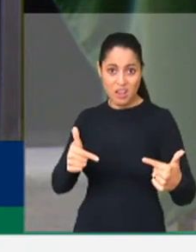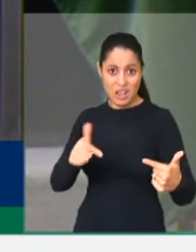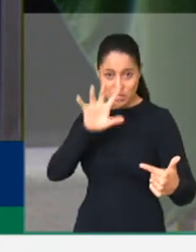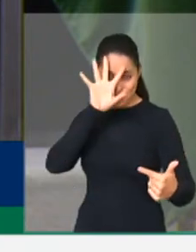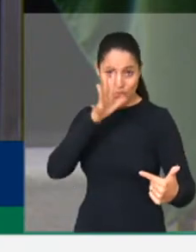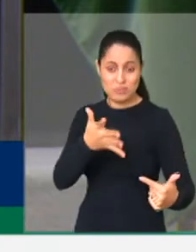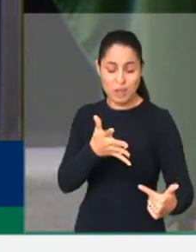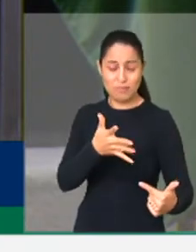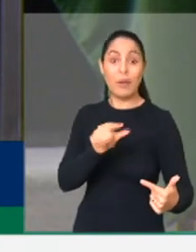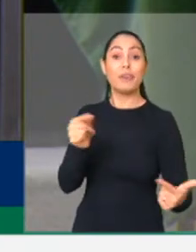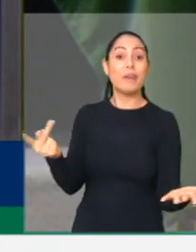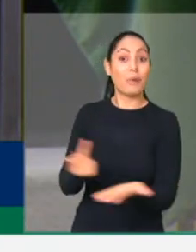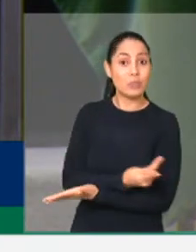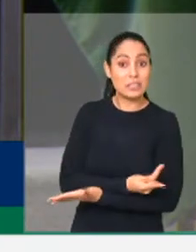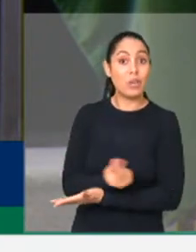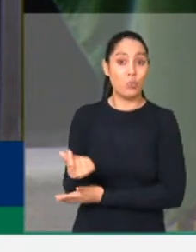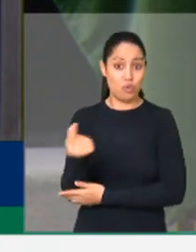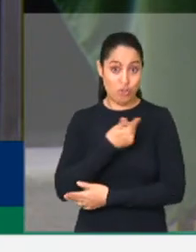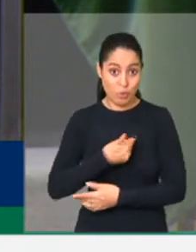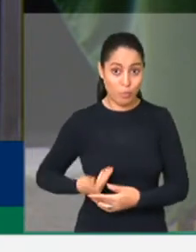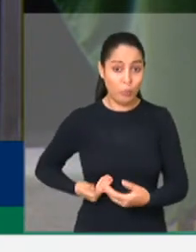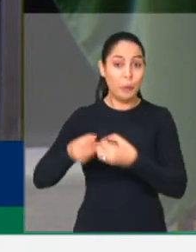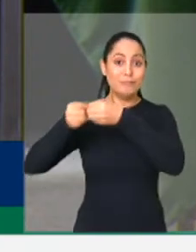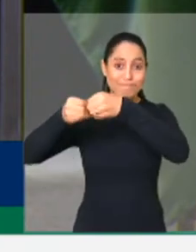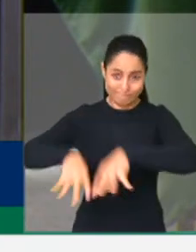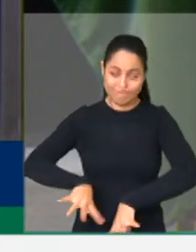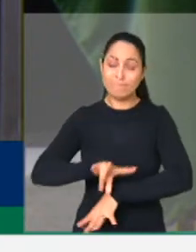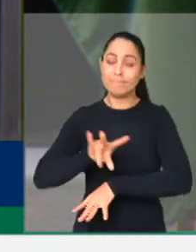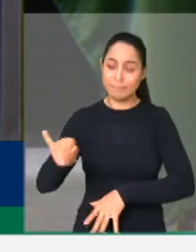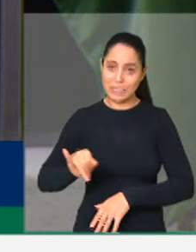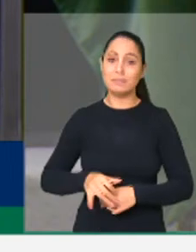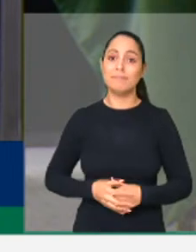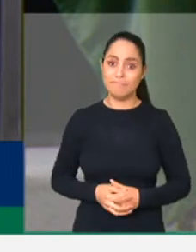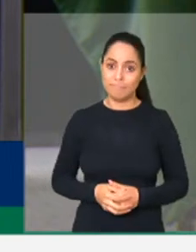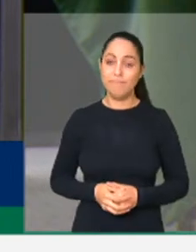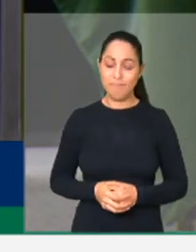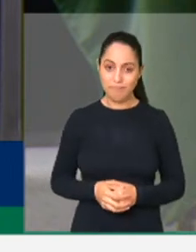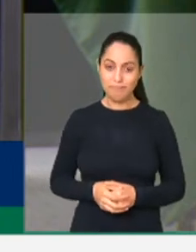ADMINISTRAÇÃO DOS FUNDOS. ARGUMENTA AINDA QUE A RENEGOCIAÇÃO DE TAIS DÍVIDAS NÃO TRARÁQUALQUER